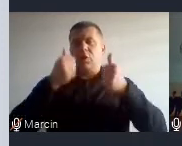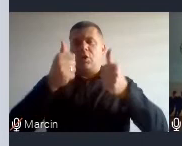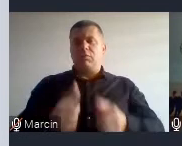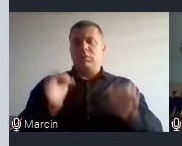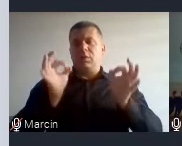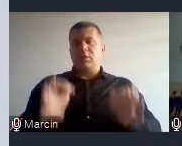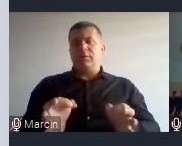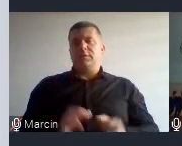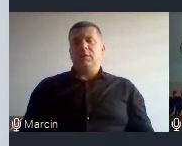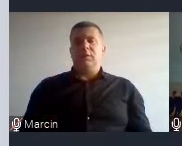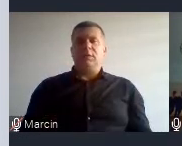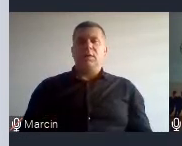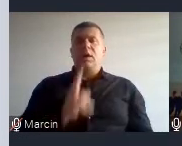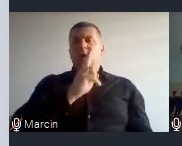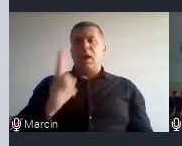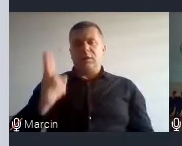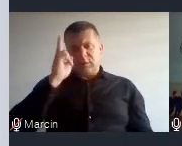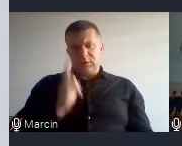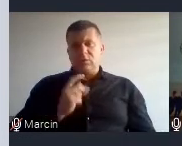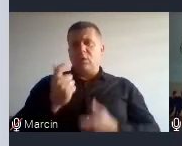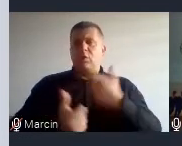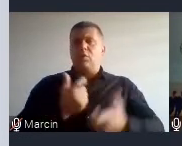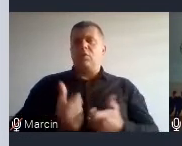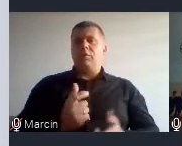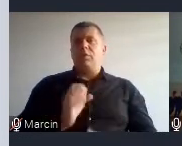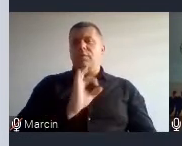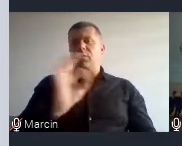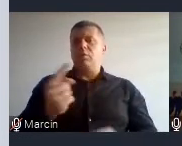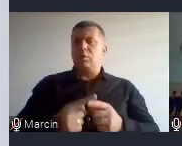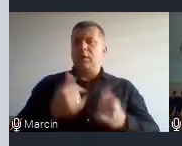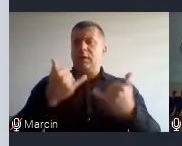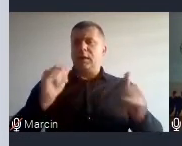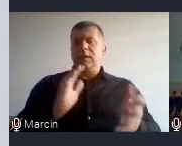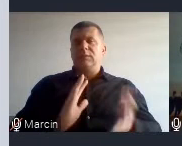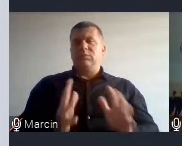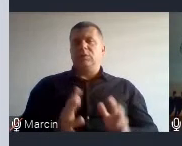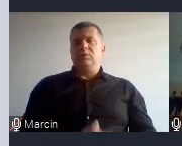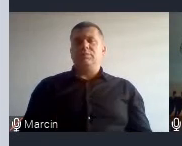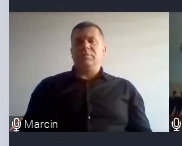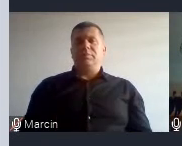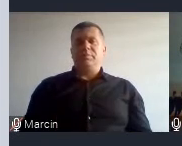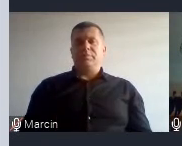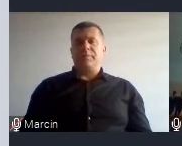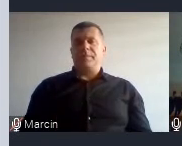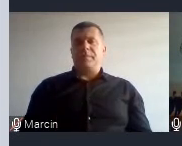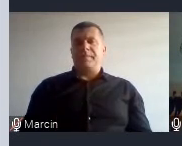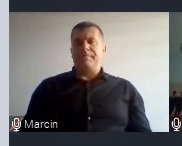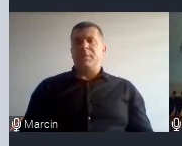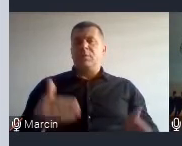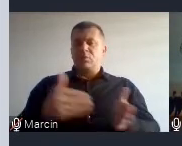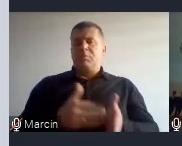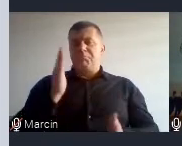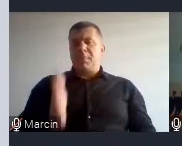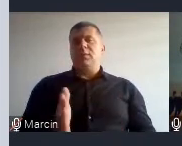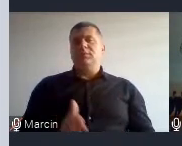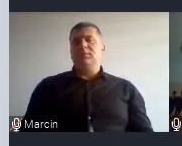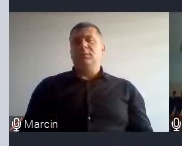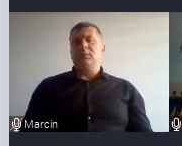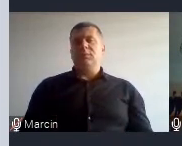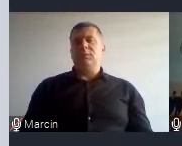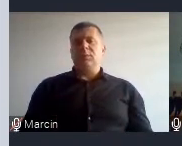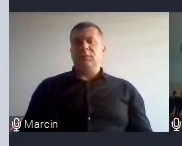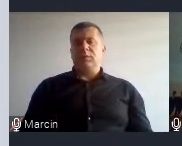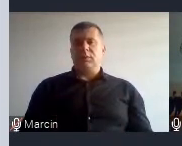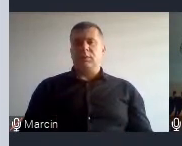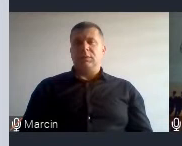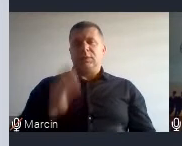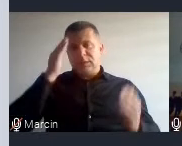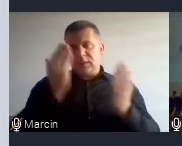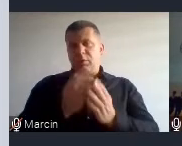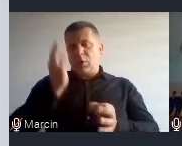ponieważ tu każda instytucja polska postępuje w nieco inny sposób. Będzie trzeba tutaj zapoznać się dokładnie z tym komunikatem.